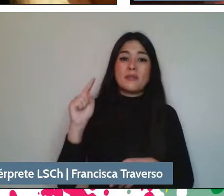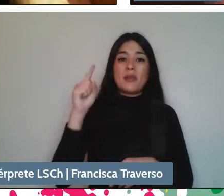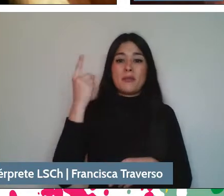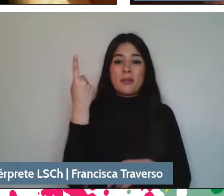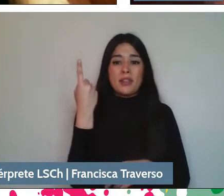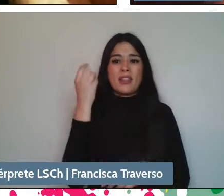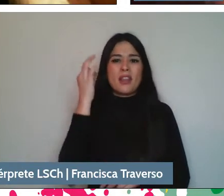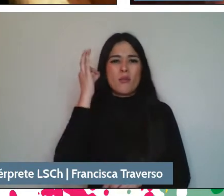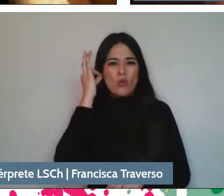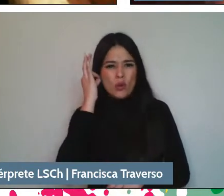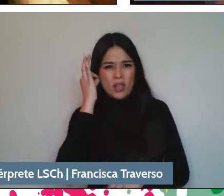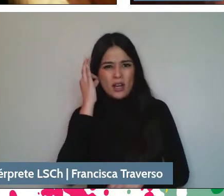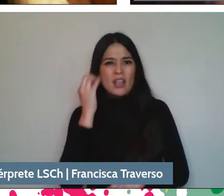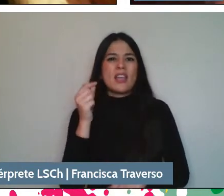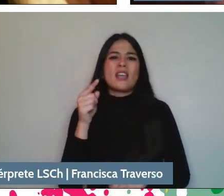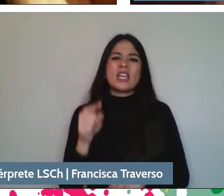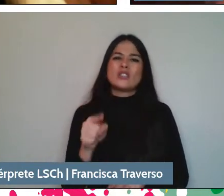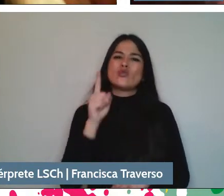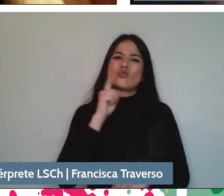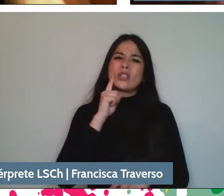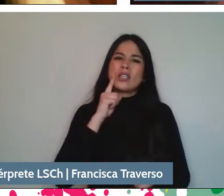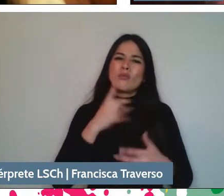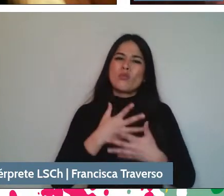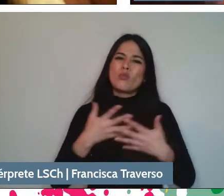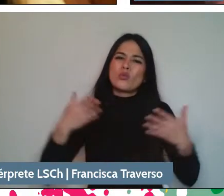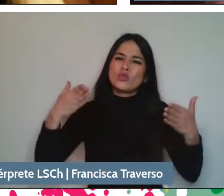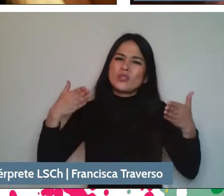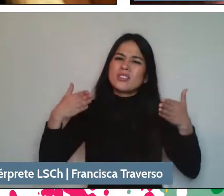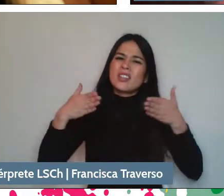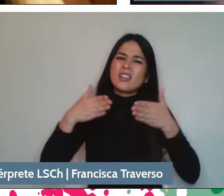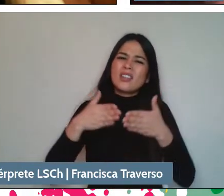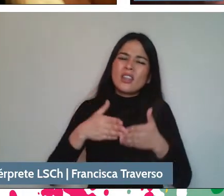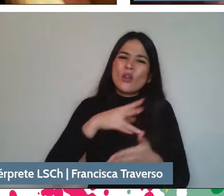y eso tiene mucho sentido de oler, sentir, de soñar,